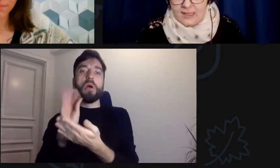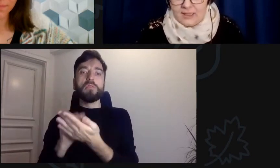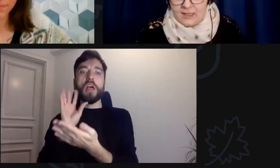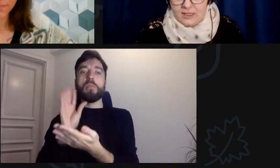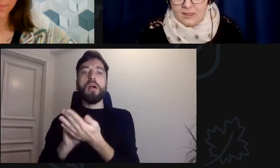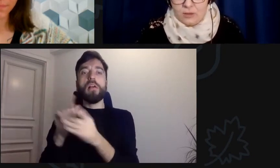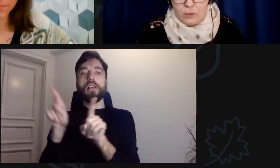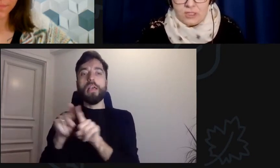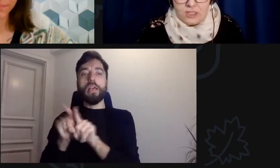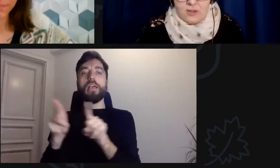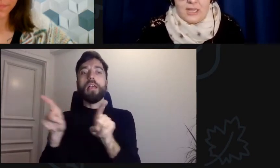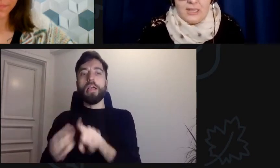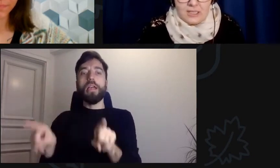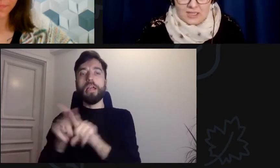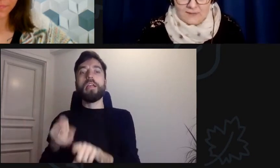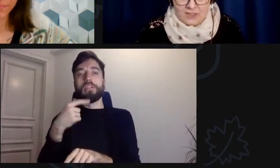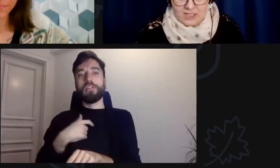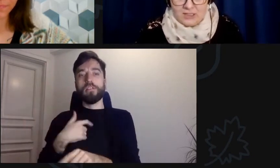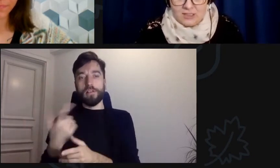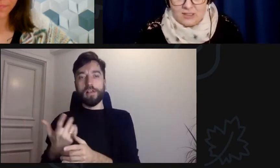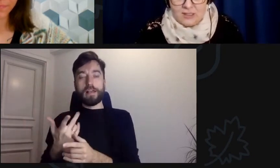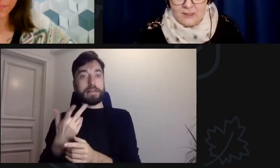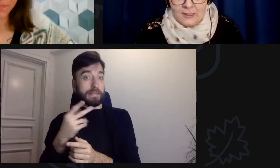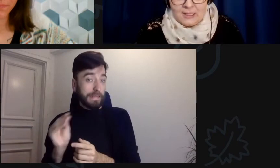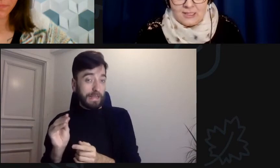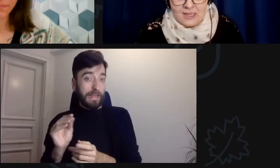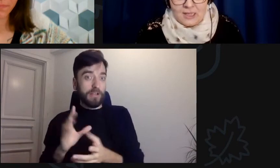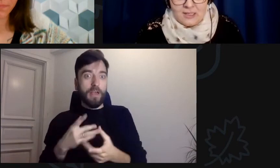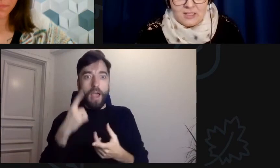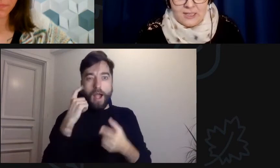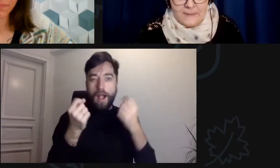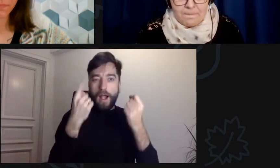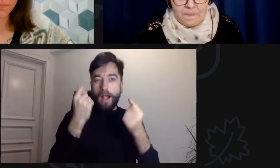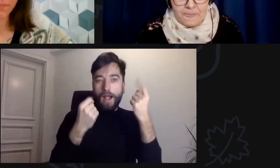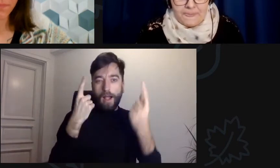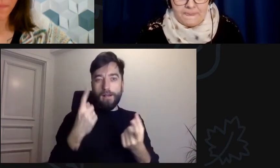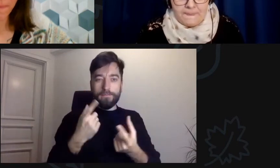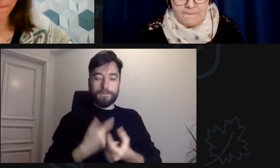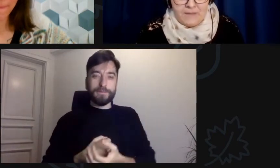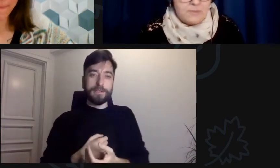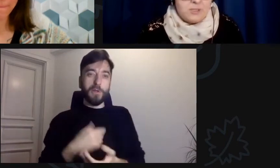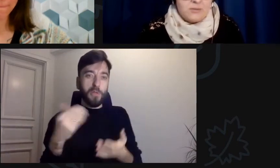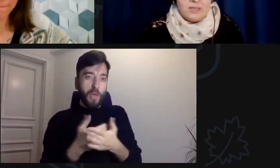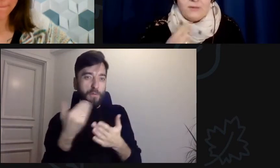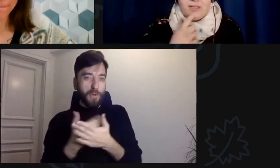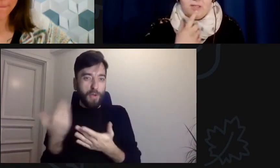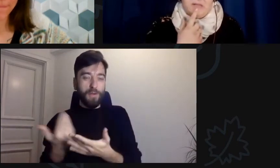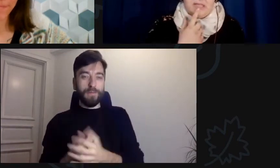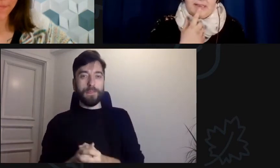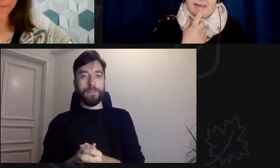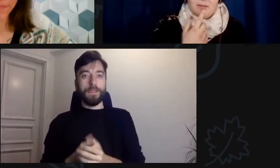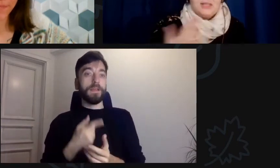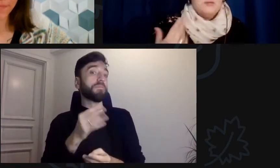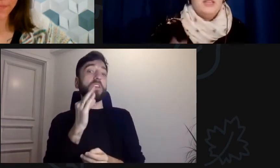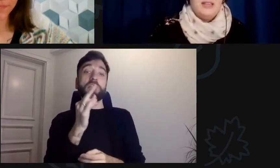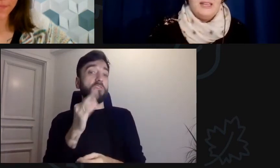Tutaj kolejna ciekawa rzecz, nie wiem jak Twoje doświadczenia, ale moje są takie,